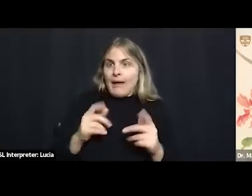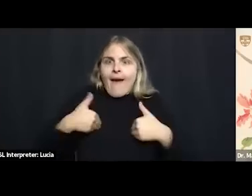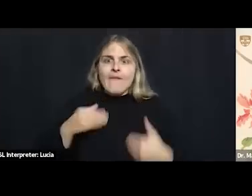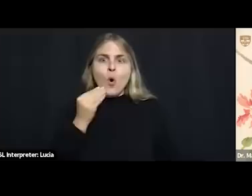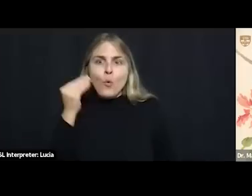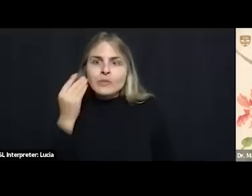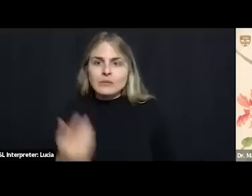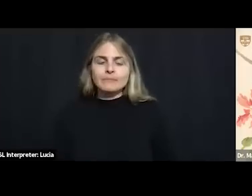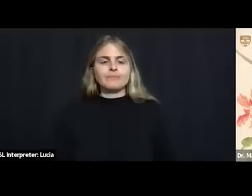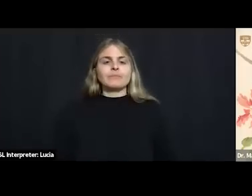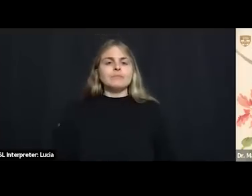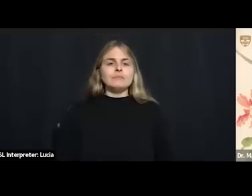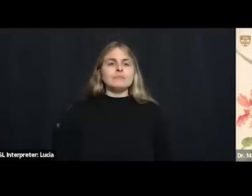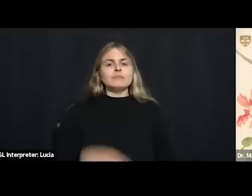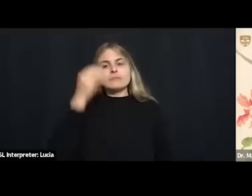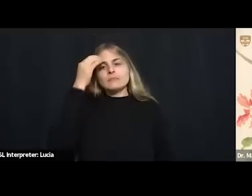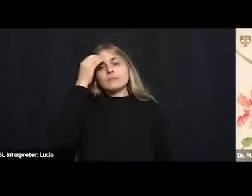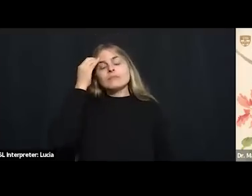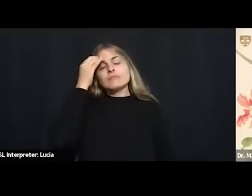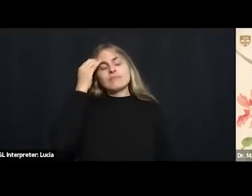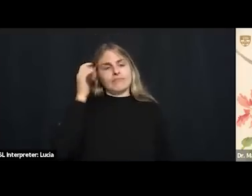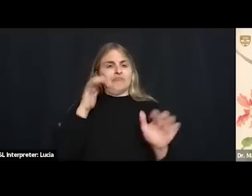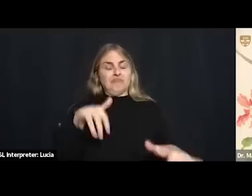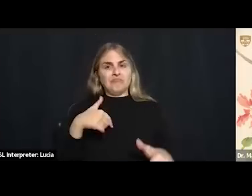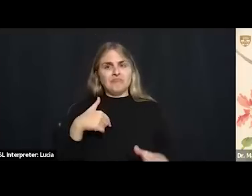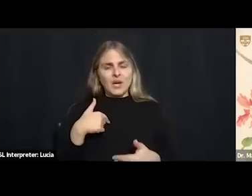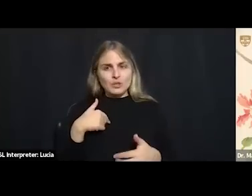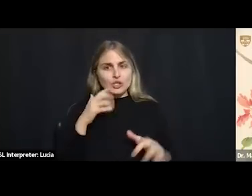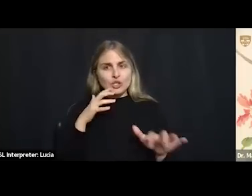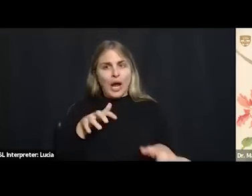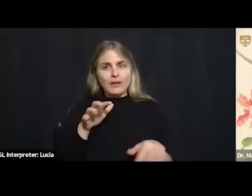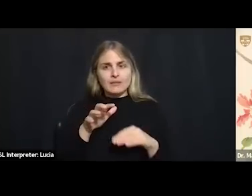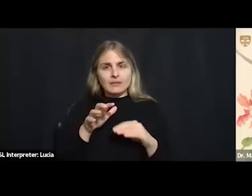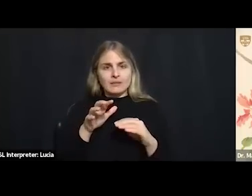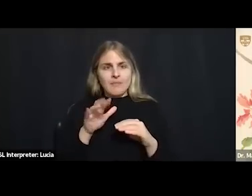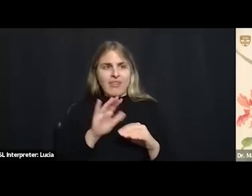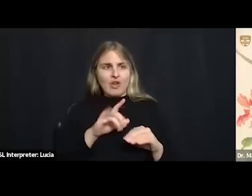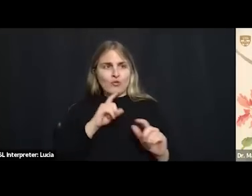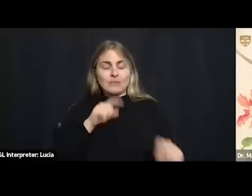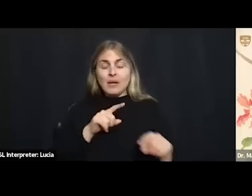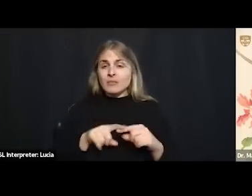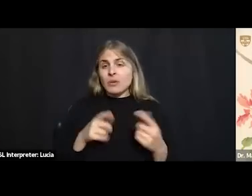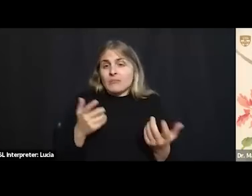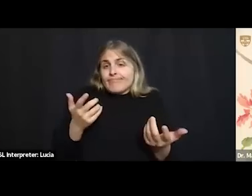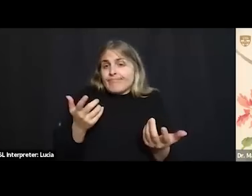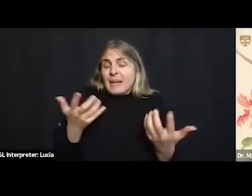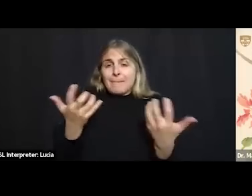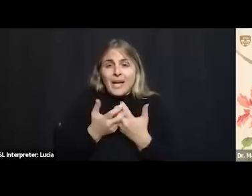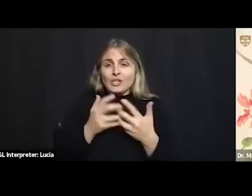Eso realmente me sorprendió, pero también se alineó un poco con cómo la gente hablaba de cosas como el empleo